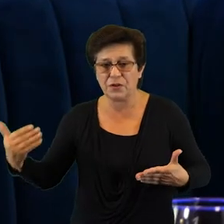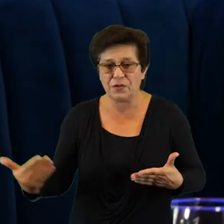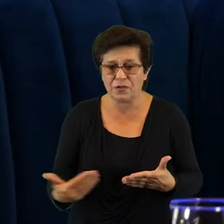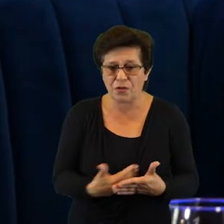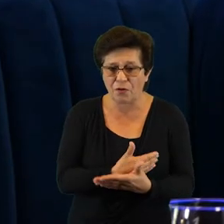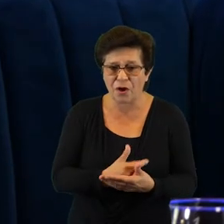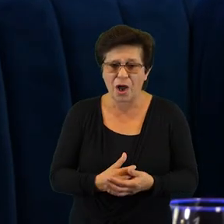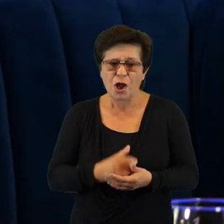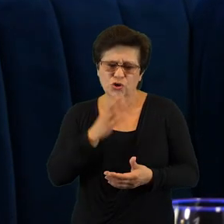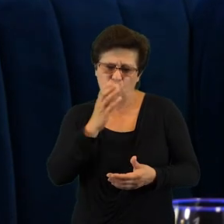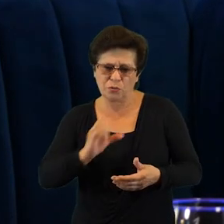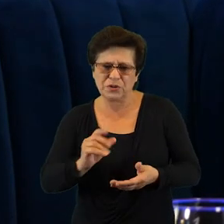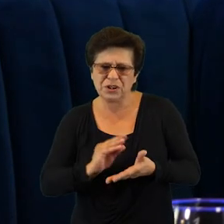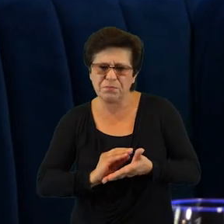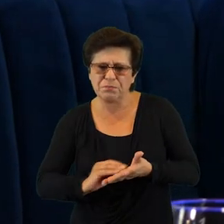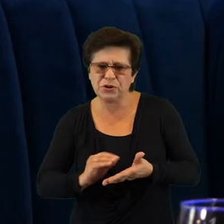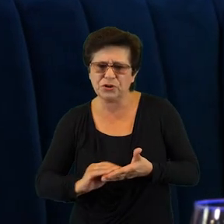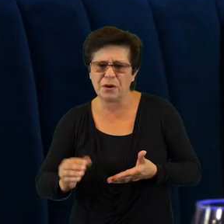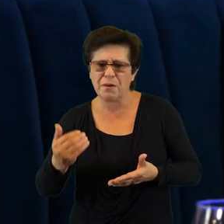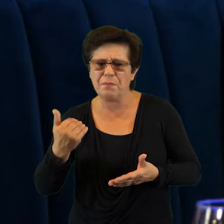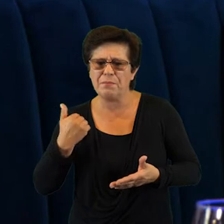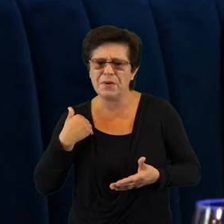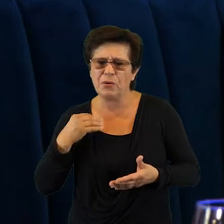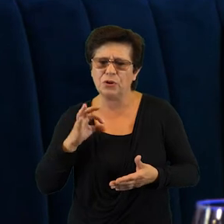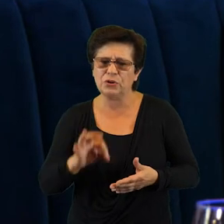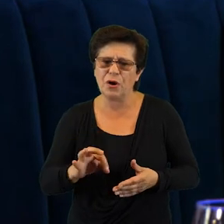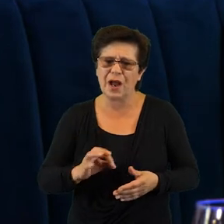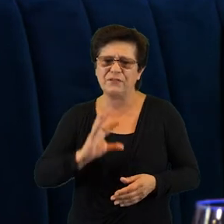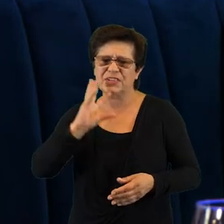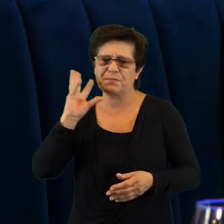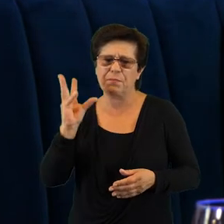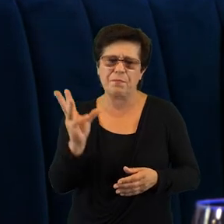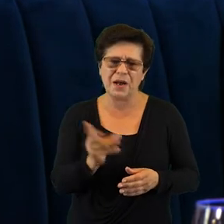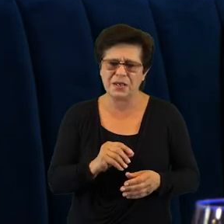że dla niego było to jak happy end z książki dla młodzieży.